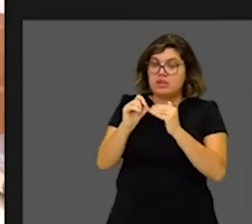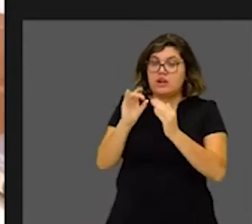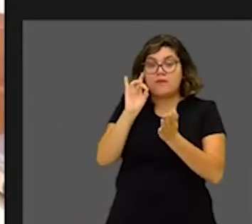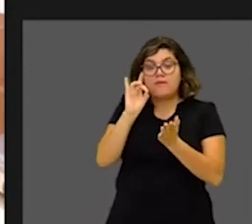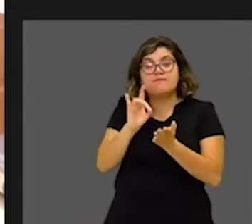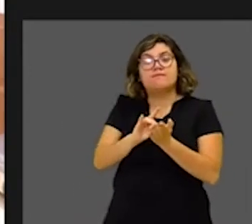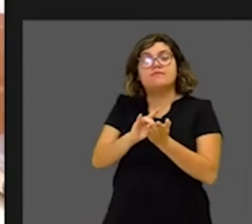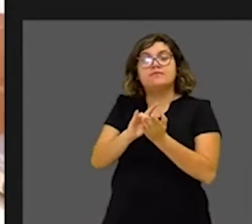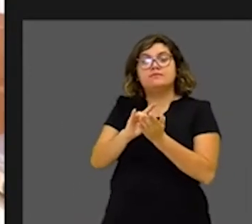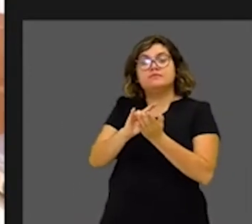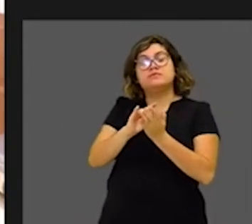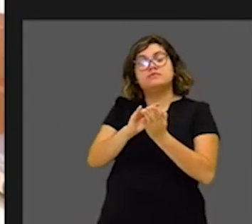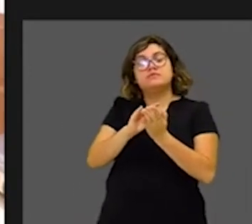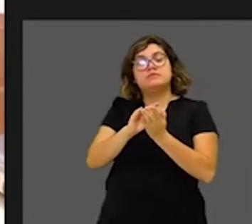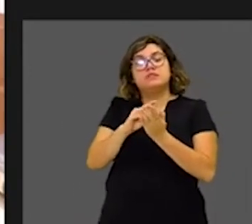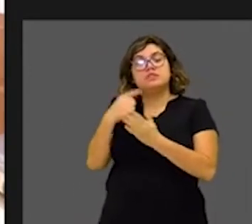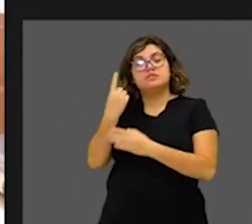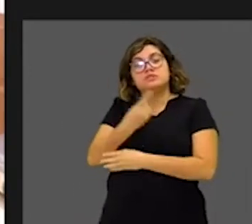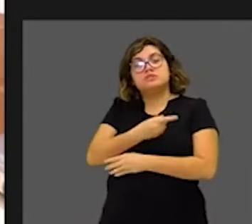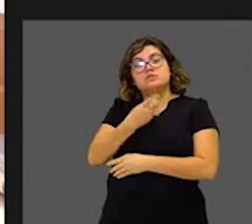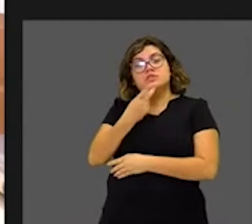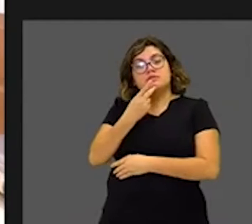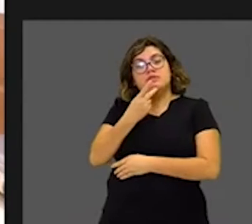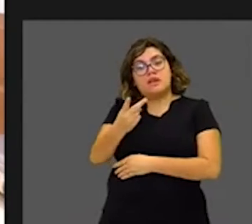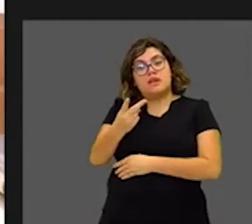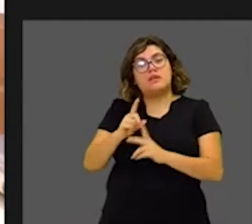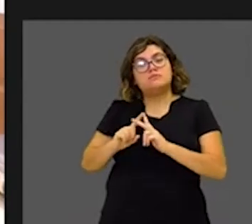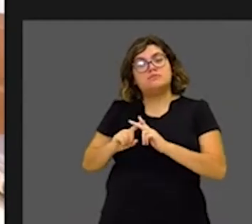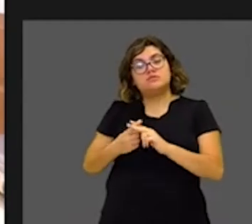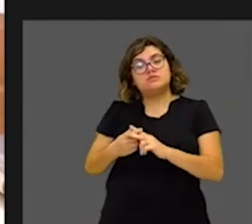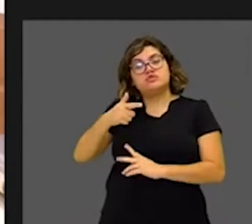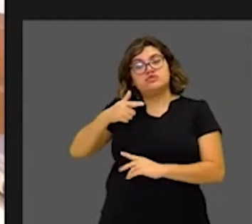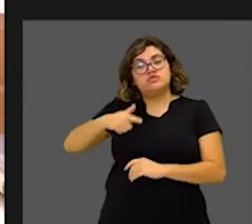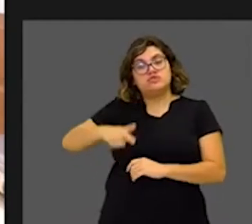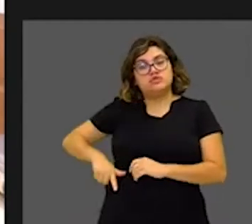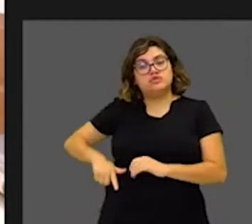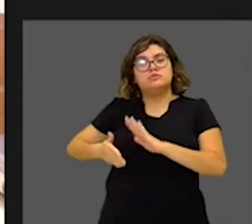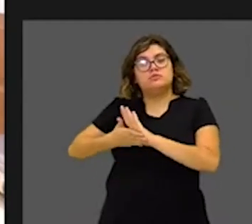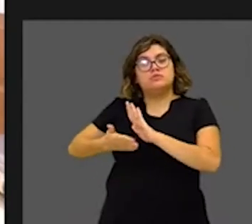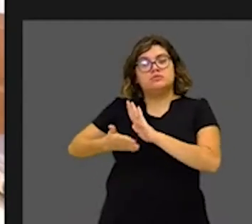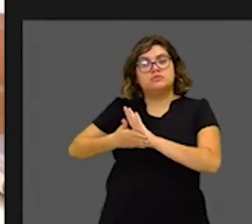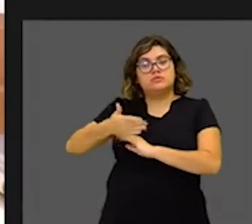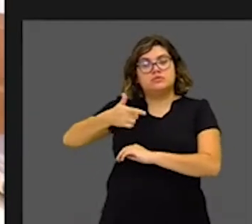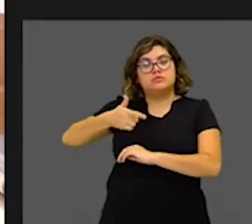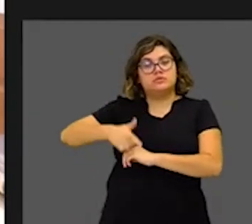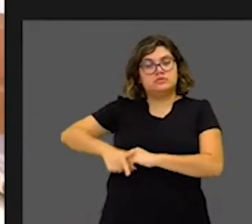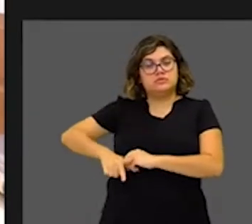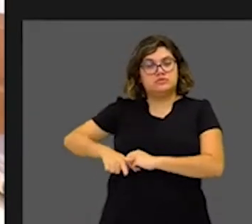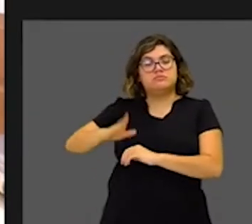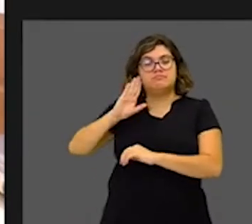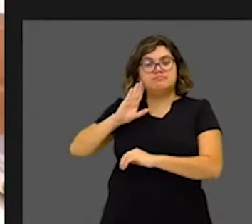verdade de dando uma reconfiguração proposta de recuperação princípio de representação política